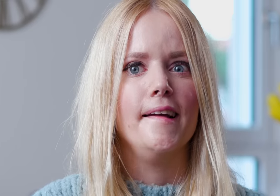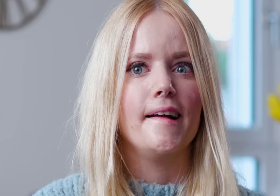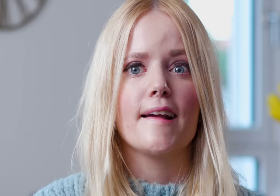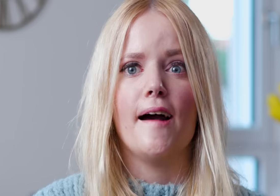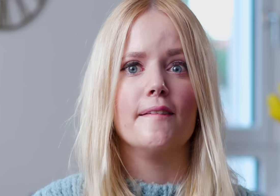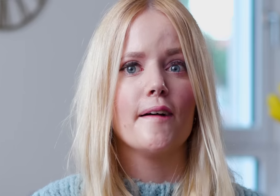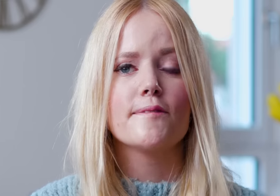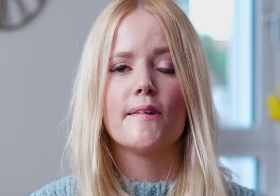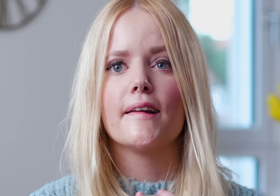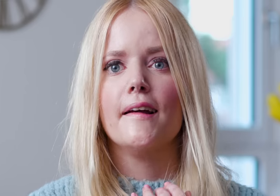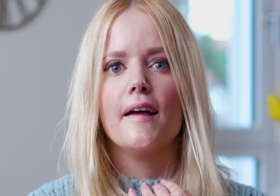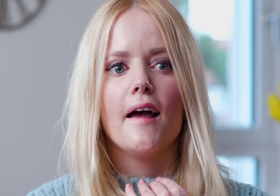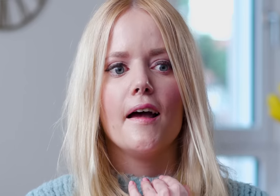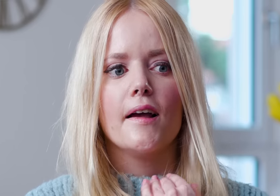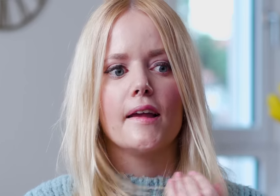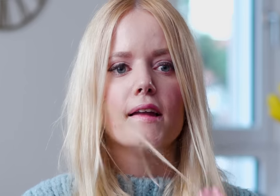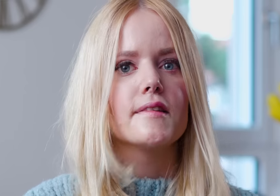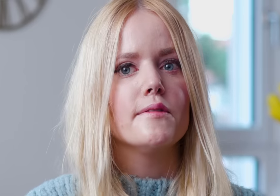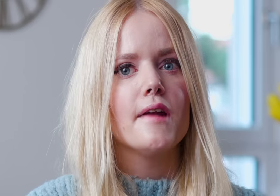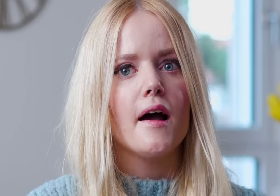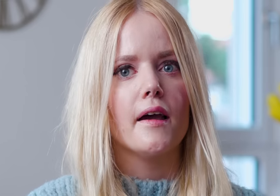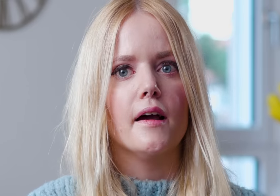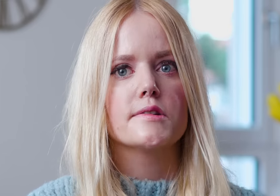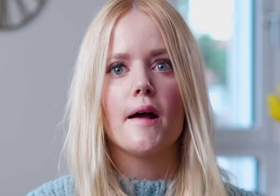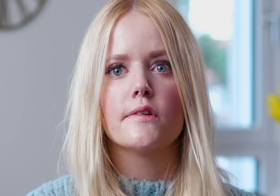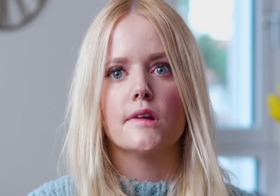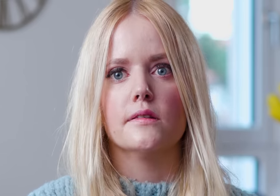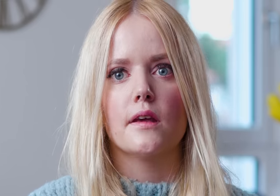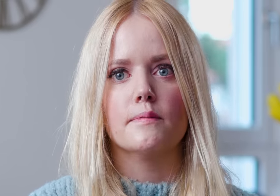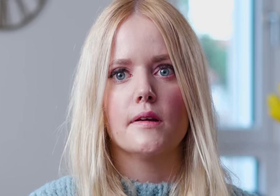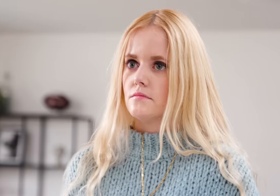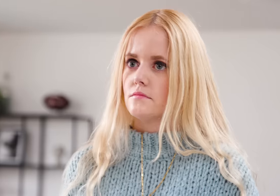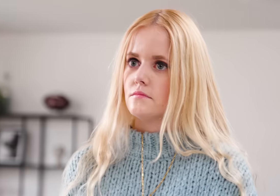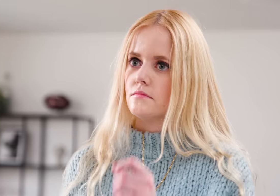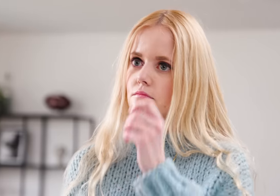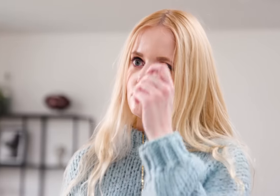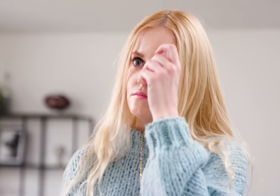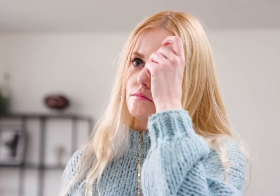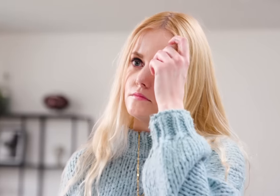Und ich hab einfach von jetzt auf nachher Sprachverständnis gehabt. (Dynamische Musik)